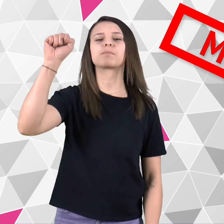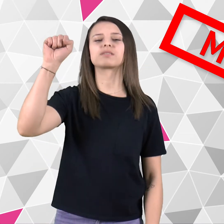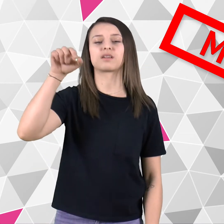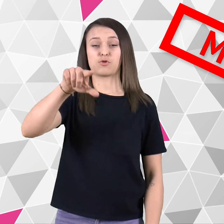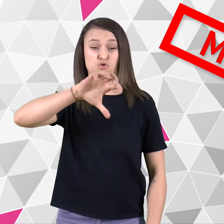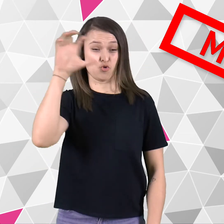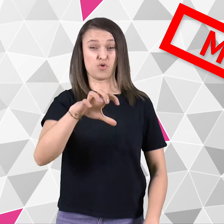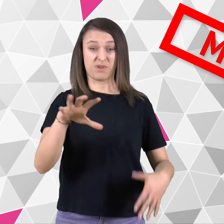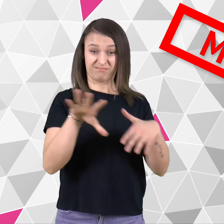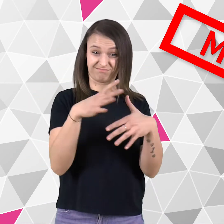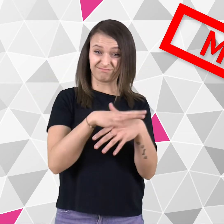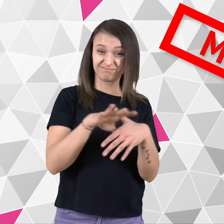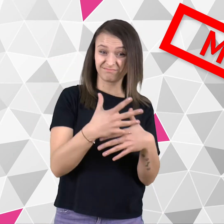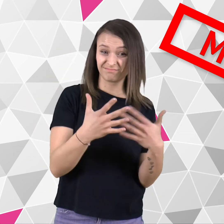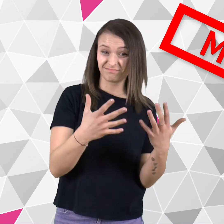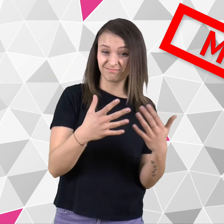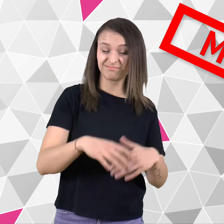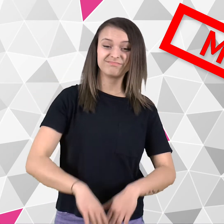Feministki to lesbijki.